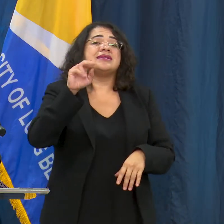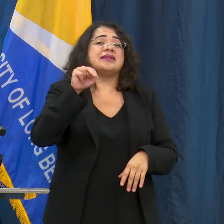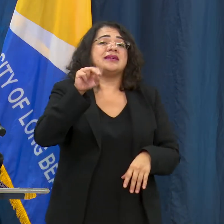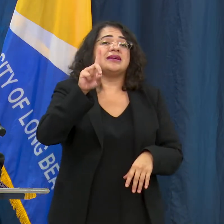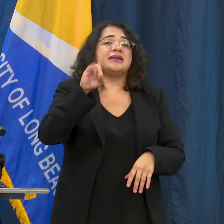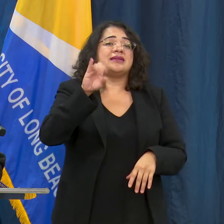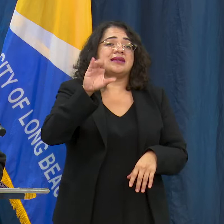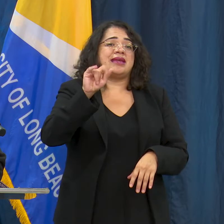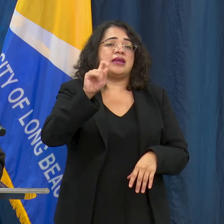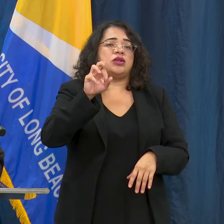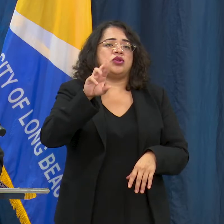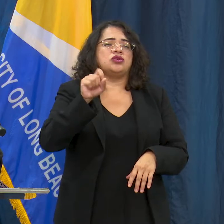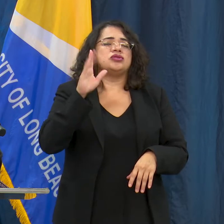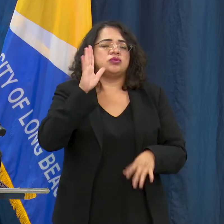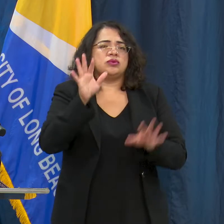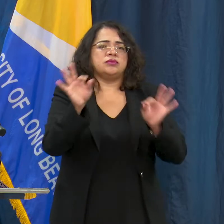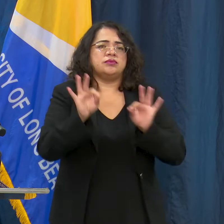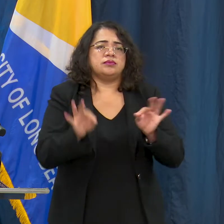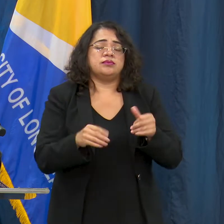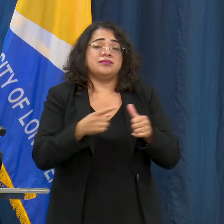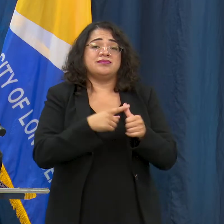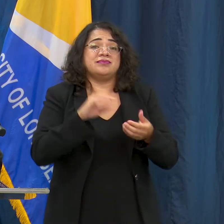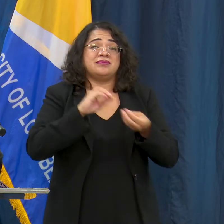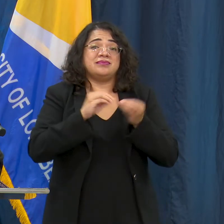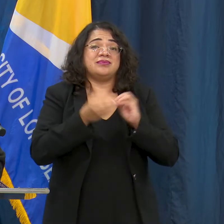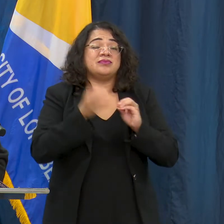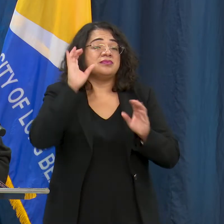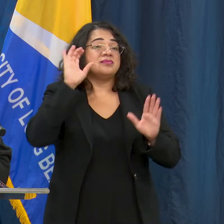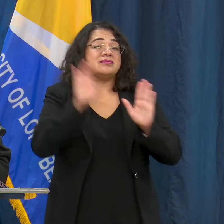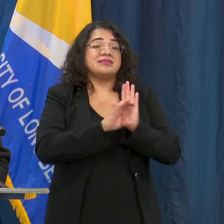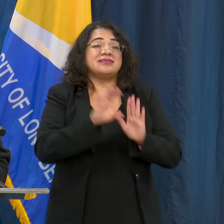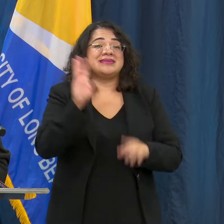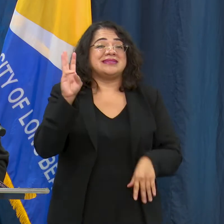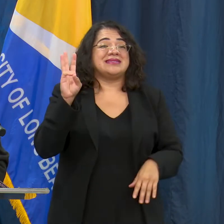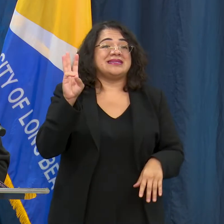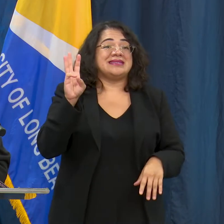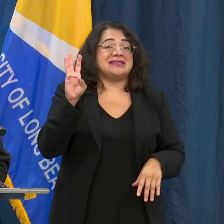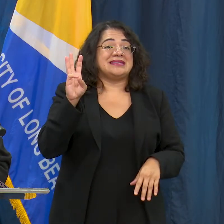estos momentos este la imagen numero seis enseña los crateros actual a